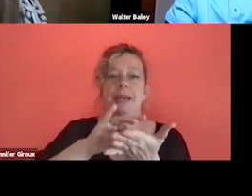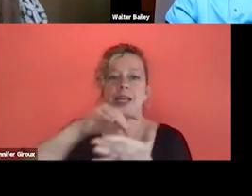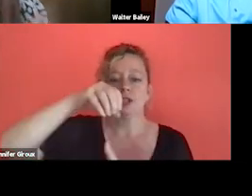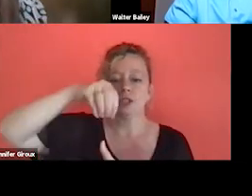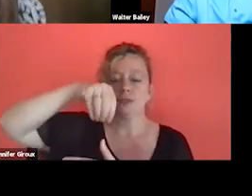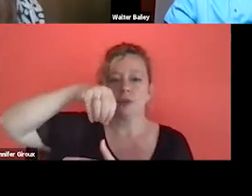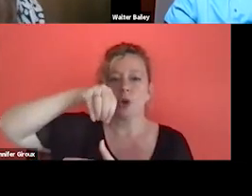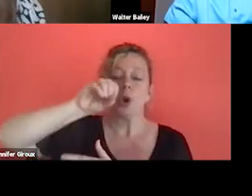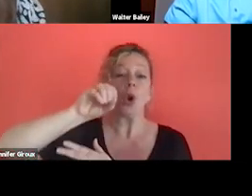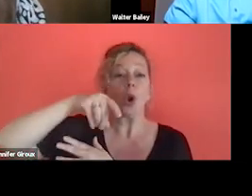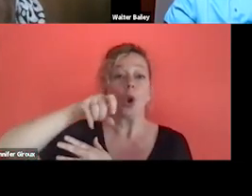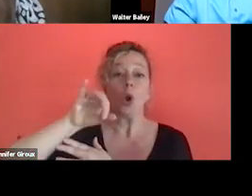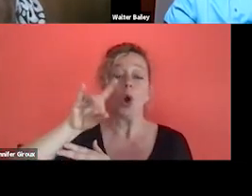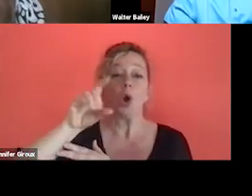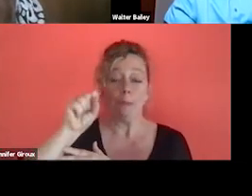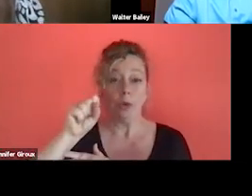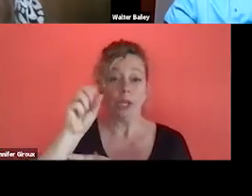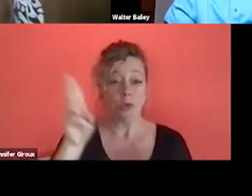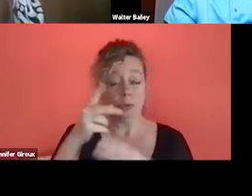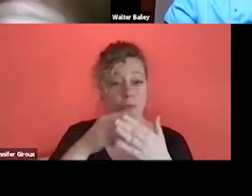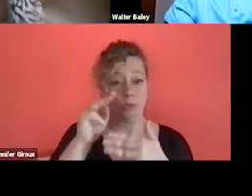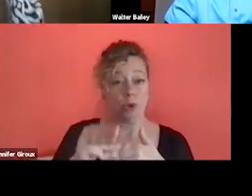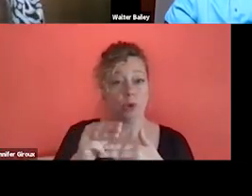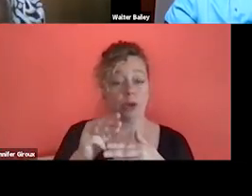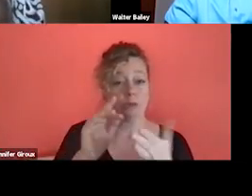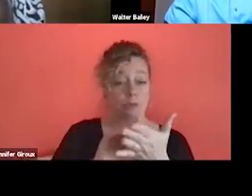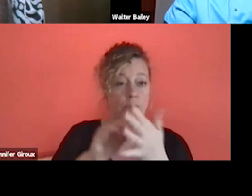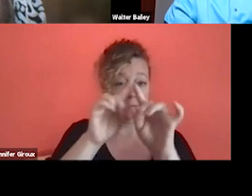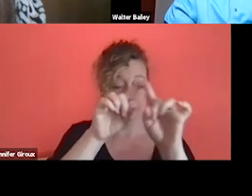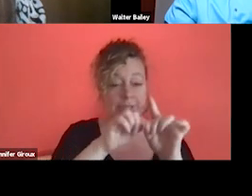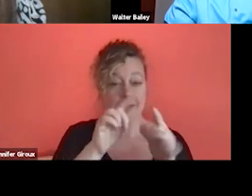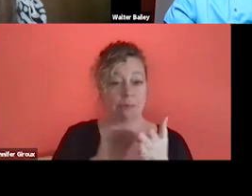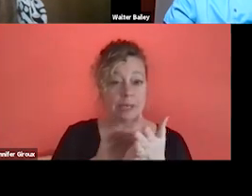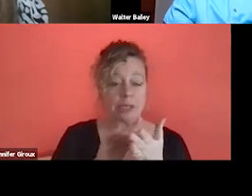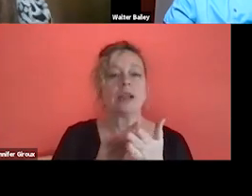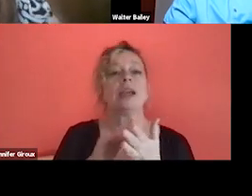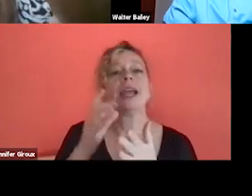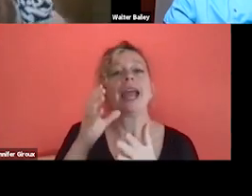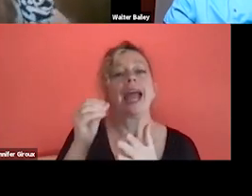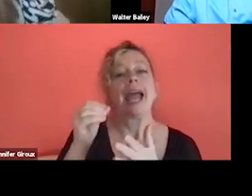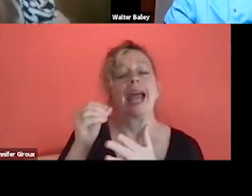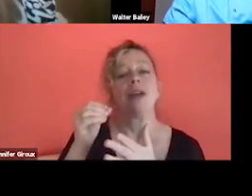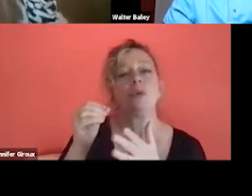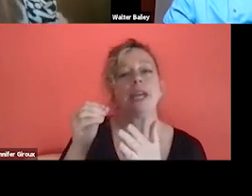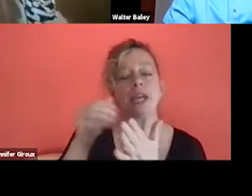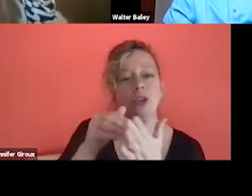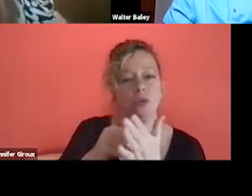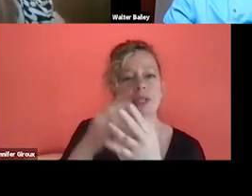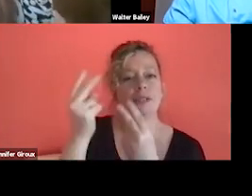en el que prescribimos Suboxone y otros medicamentos, redujimos la frecuencia de las visitas y la detección de drogas en la orina. Y prescribimos por períodos de tiempo más largos